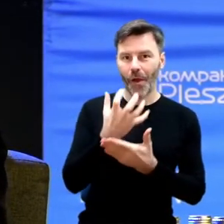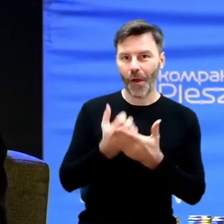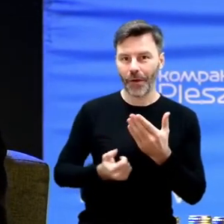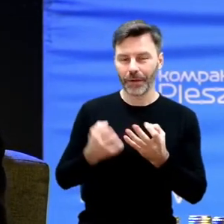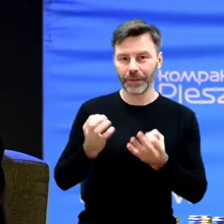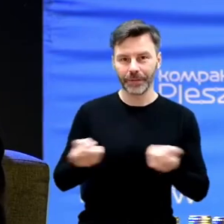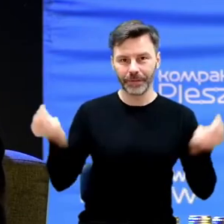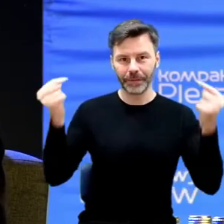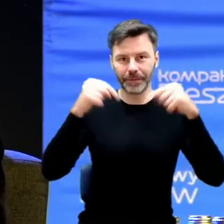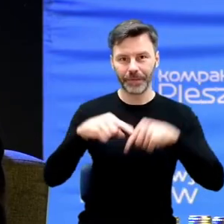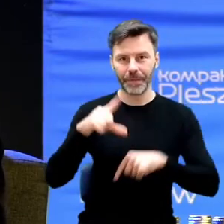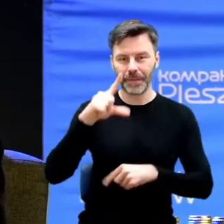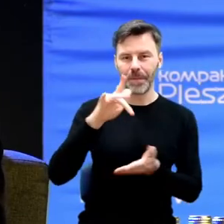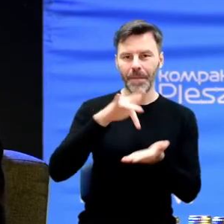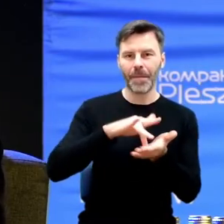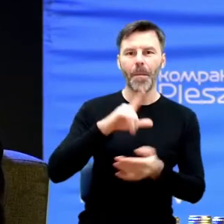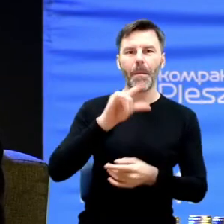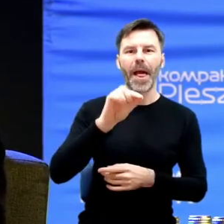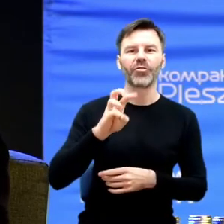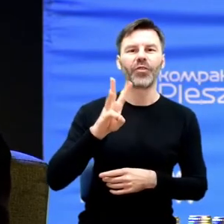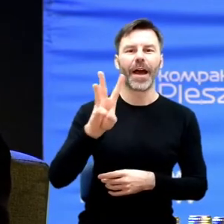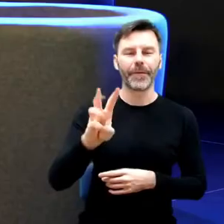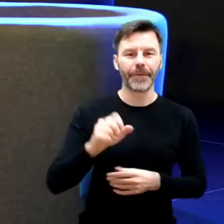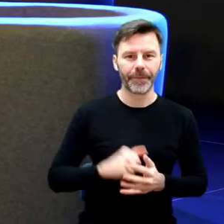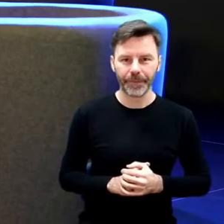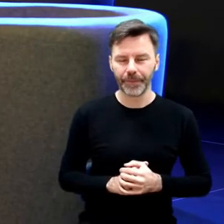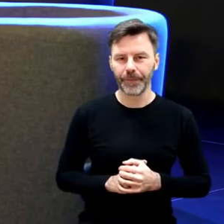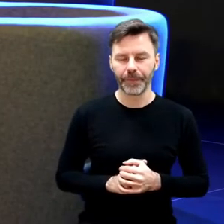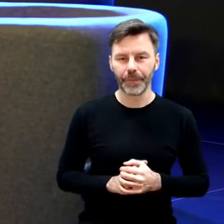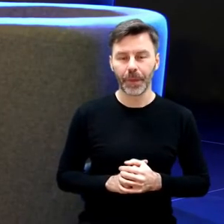Wczoraj mieliśmy okazję zapoznać się, dotknąć wręcz namacalnie